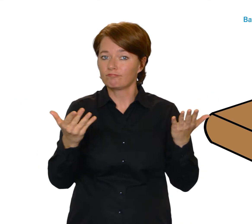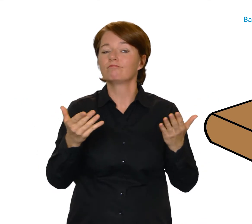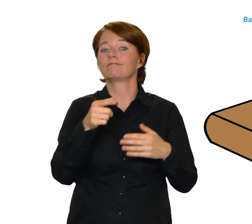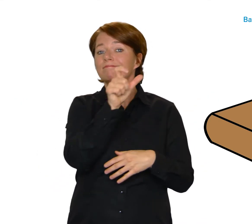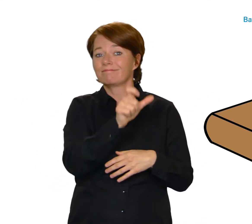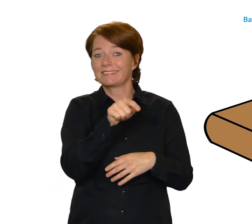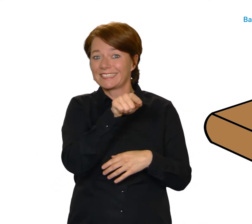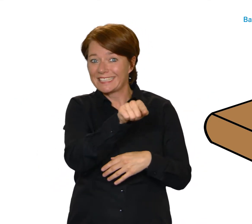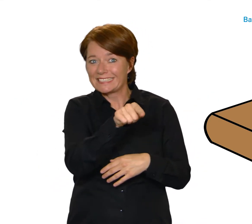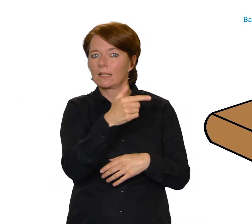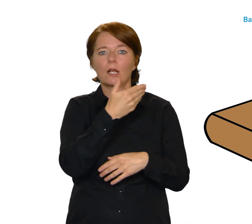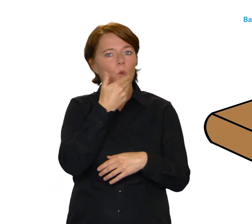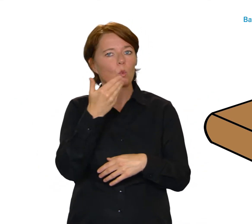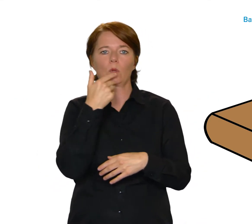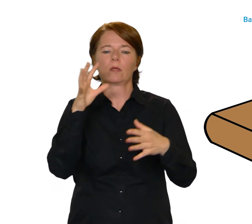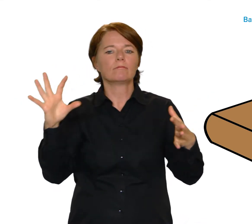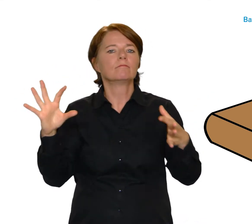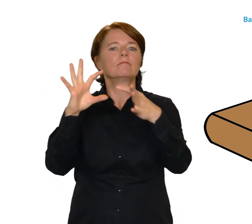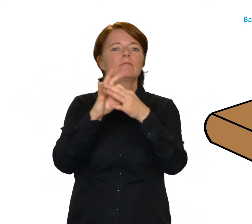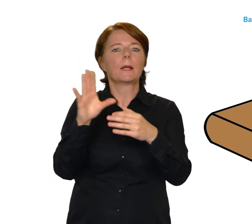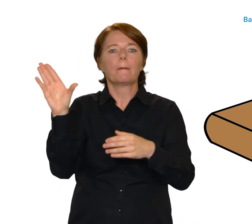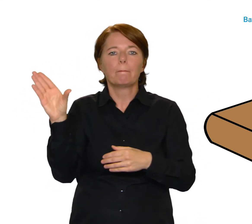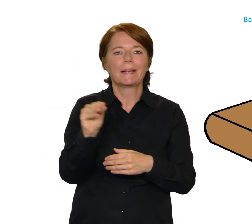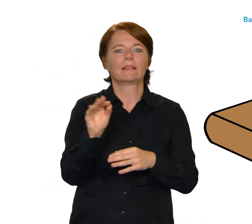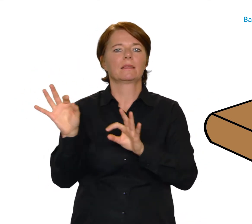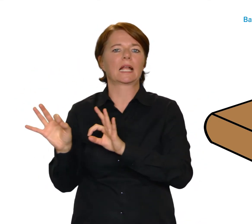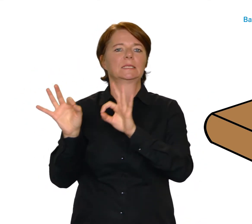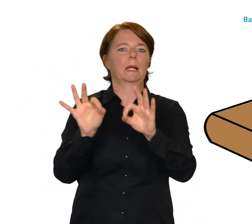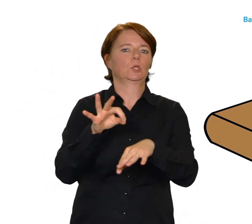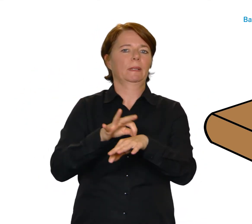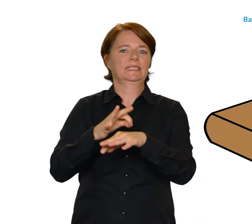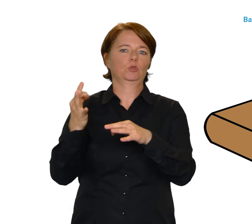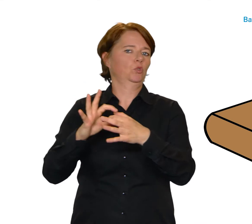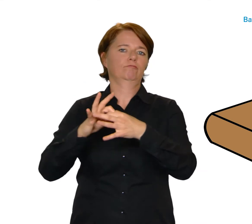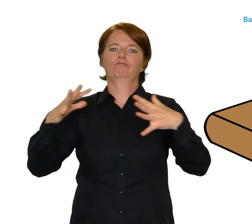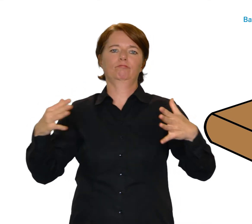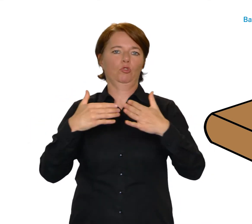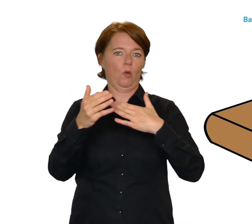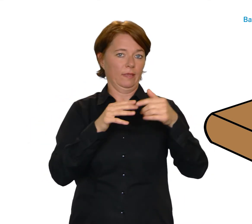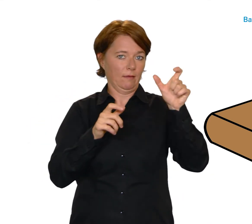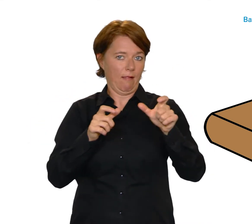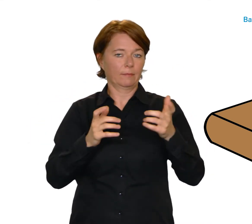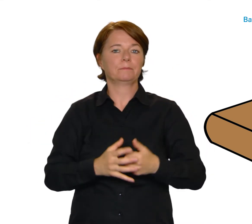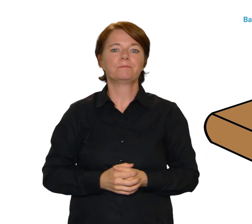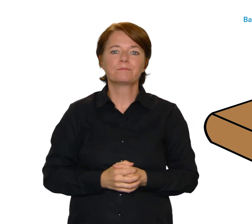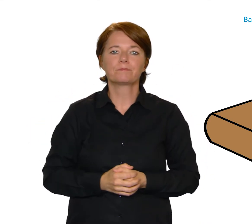die keine unmittelbare Verbindung zur Transplantationsmedizin haben.